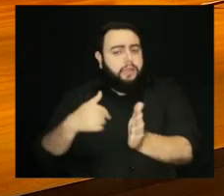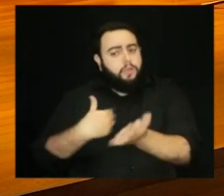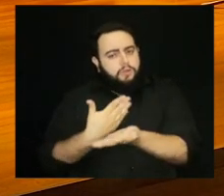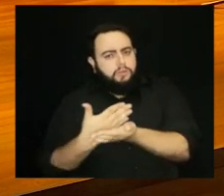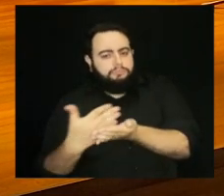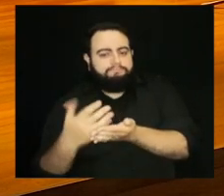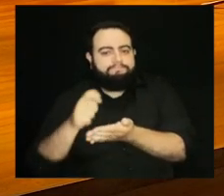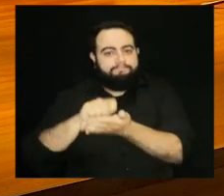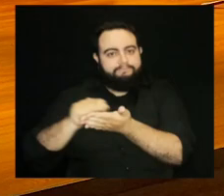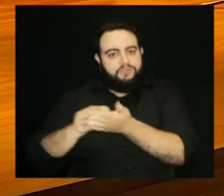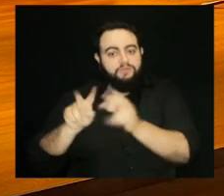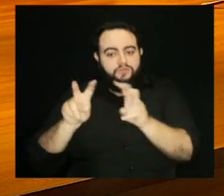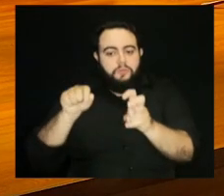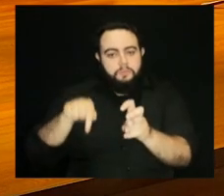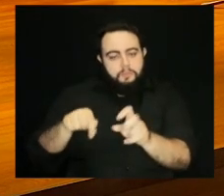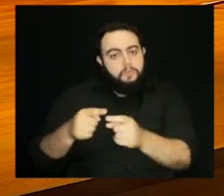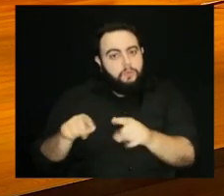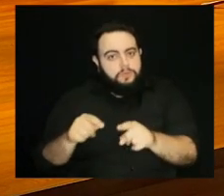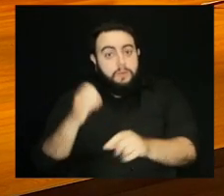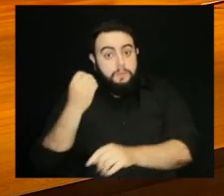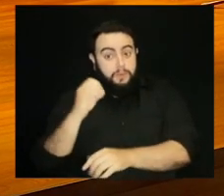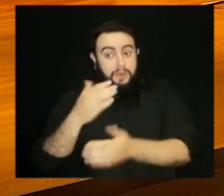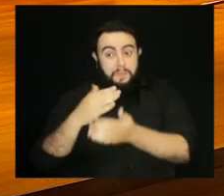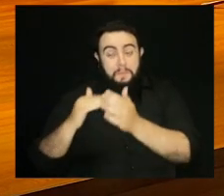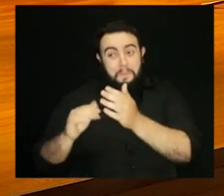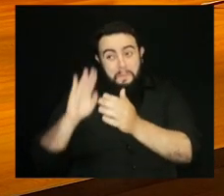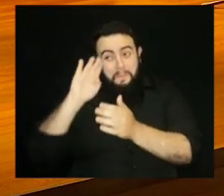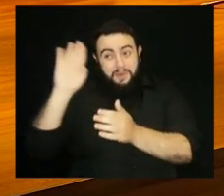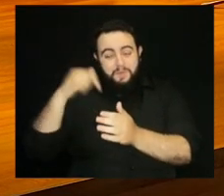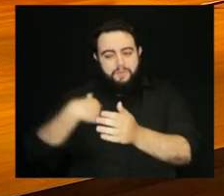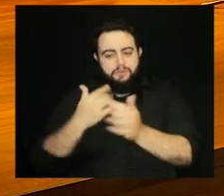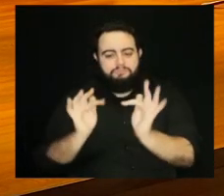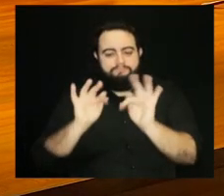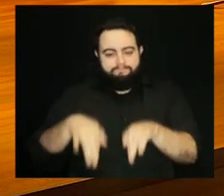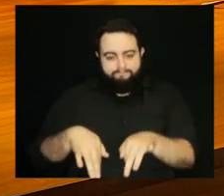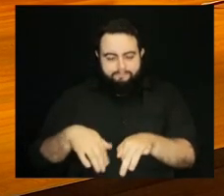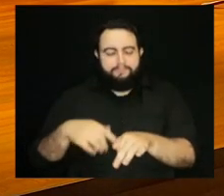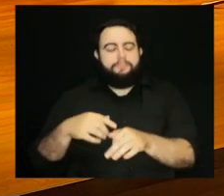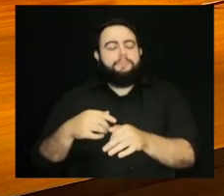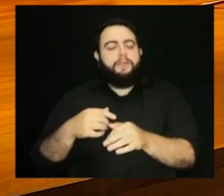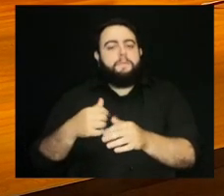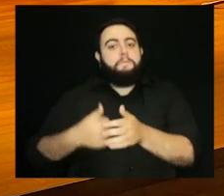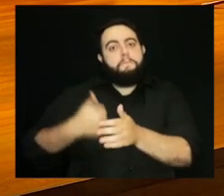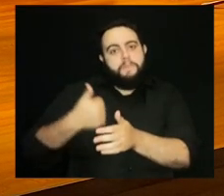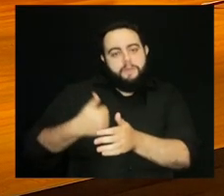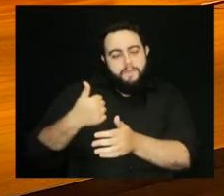a música de Porto Alegre, principalmente quando eu encerrei o primeiro volume que termina em 1950 eu